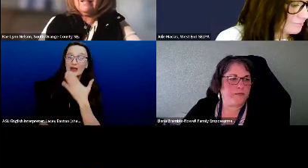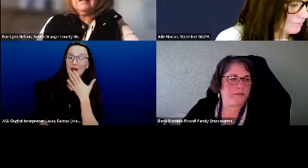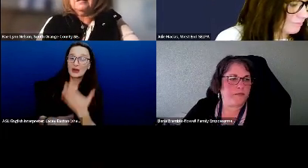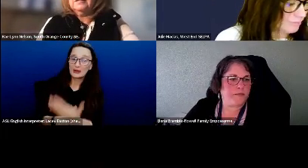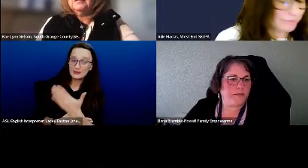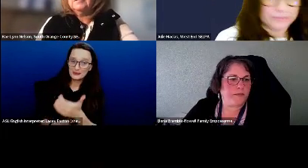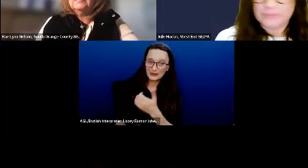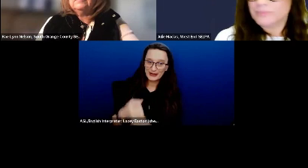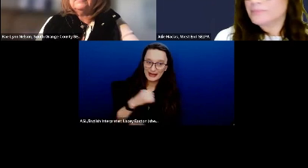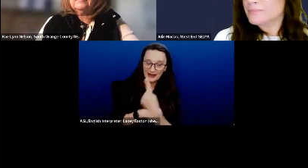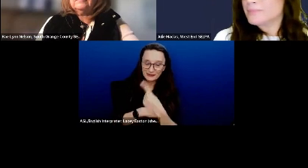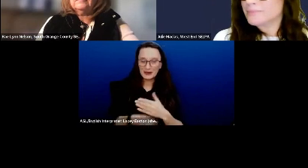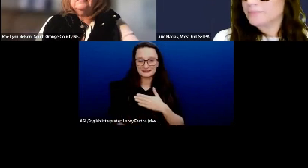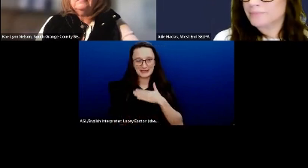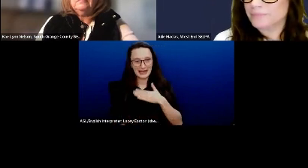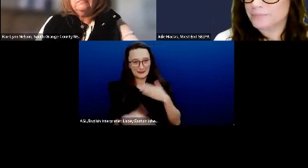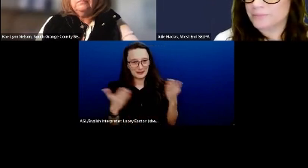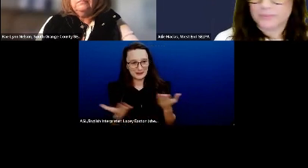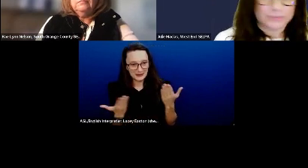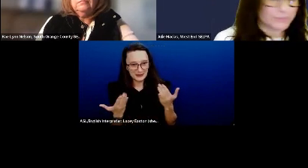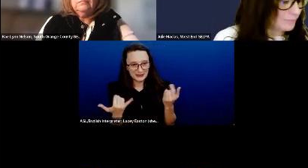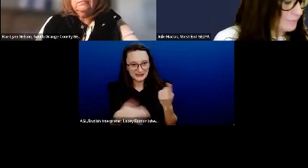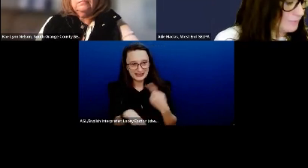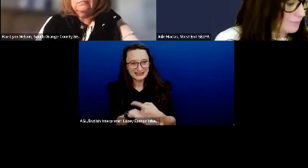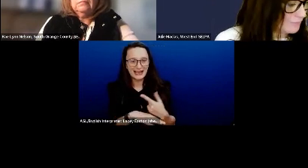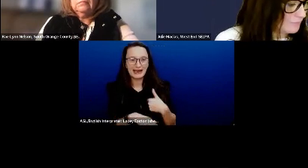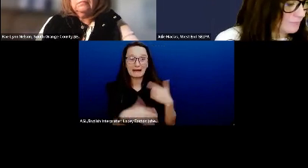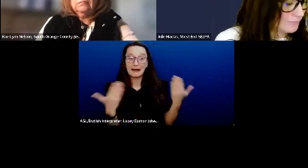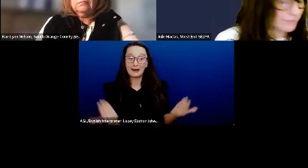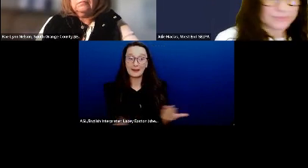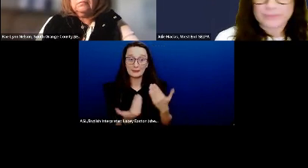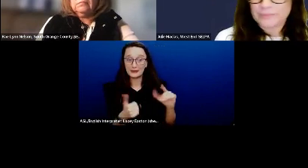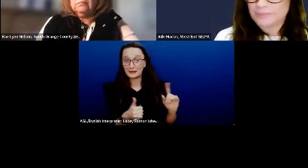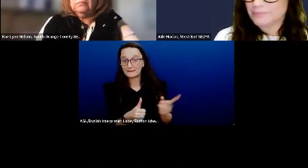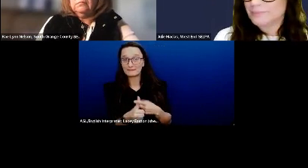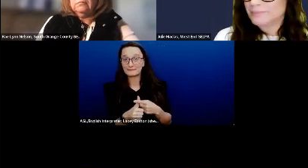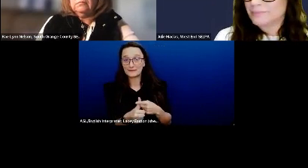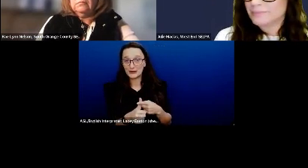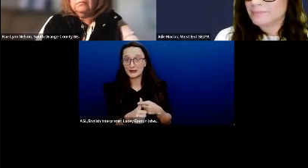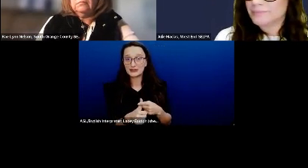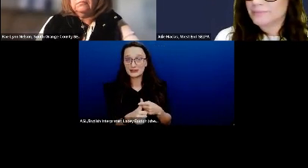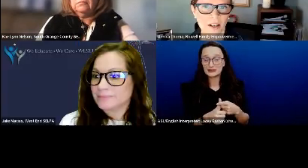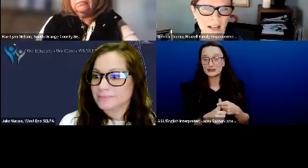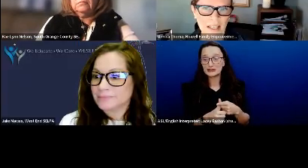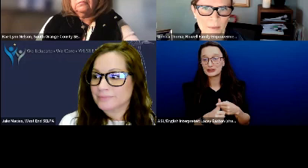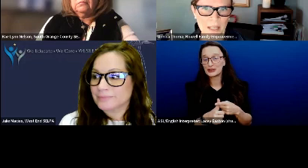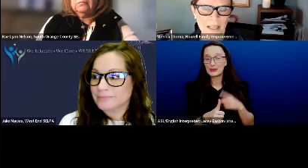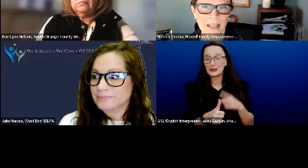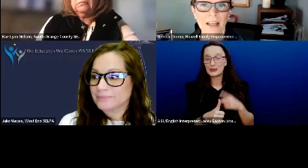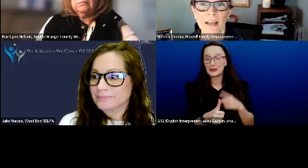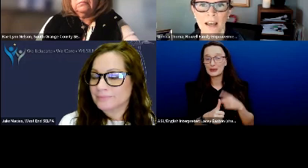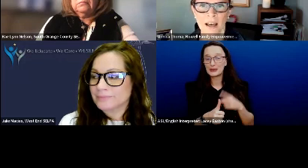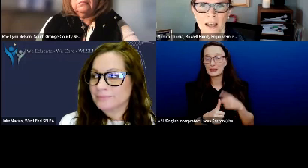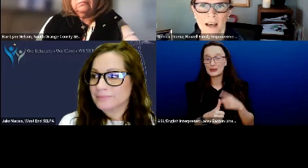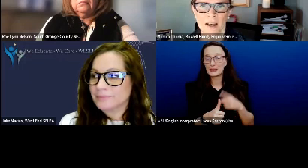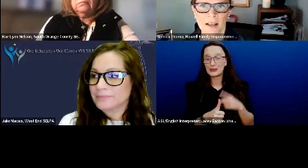de estar con ustedes hoy, estoy aquí hoy en primer lugar porque mi hijo estuvo en un IEP